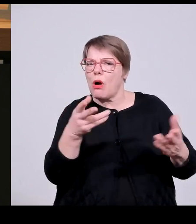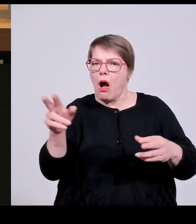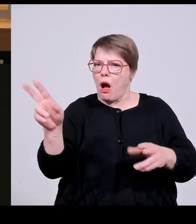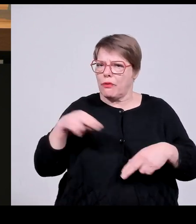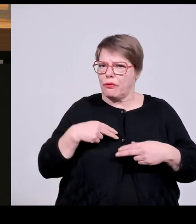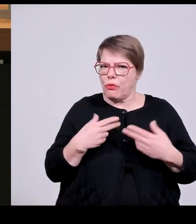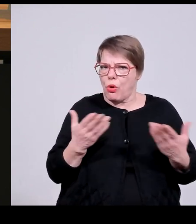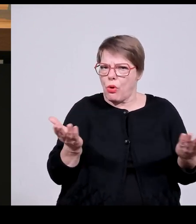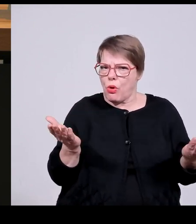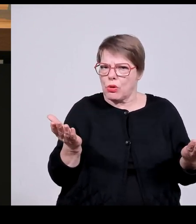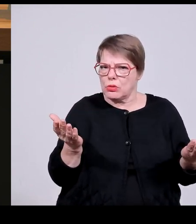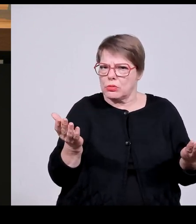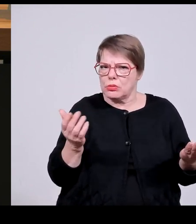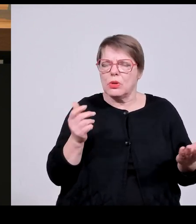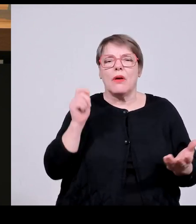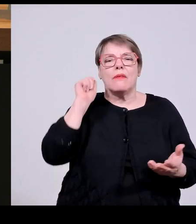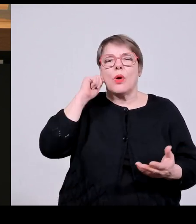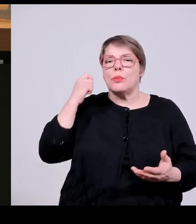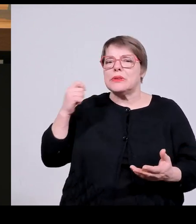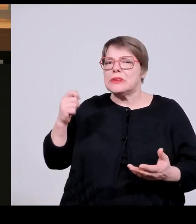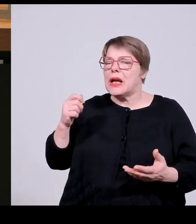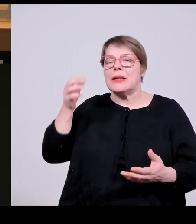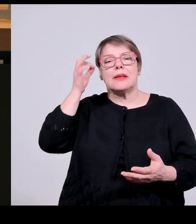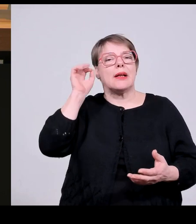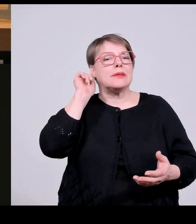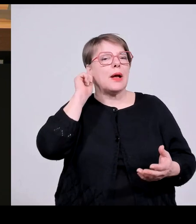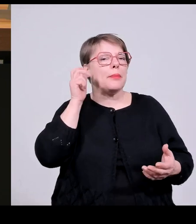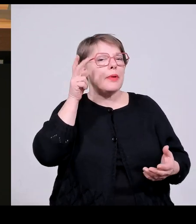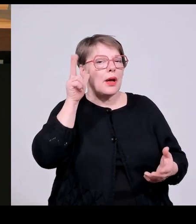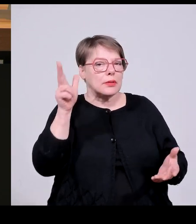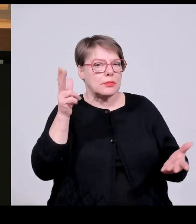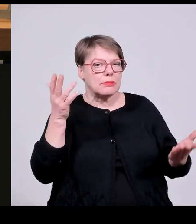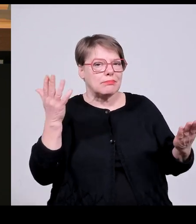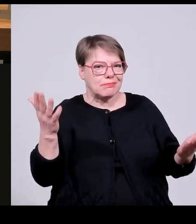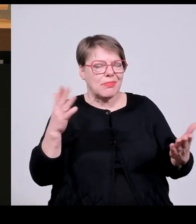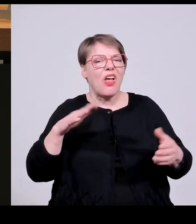Sie auch, weil die Weide klein ja, ich bin dran, Herr Kollege.